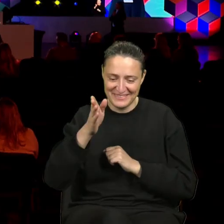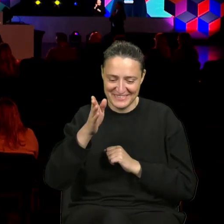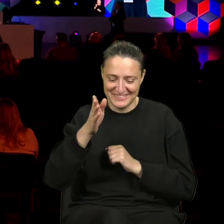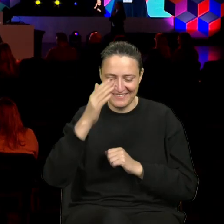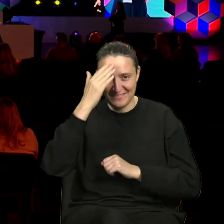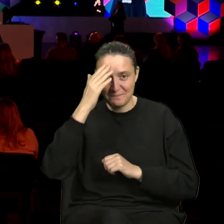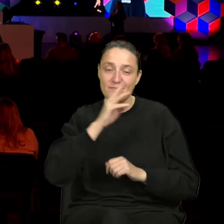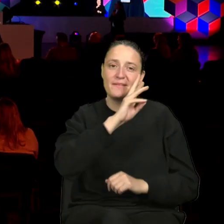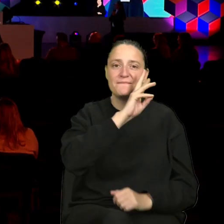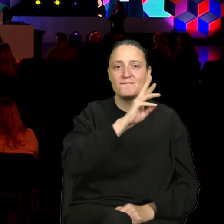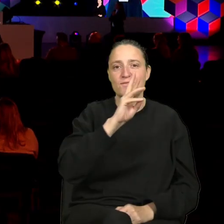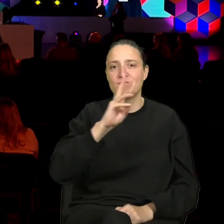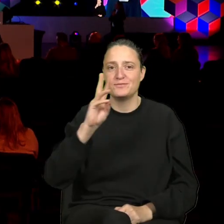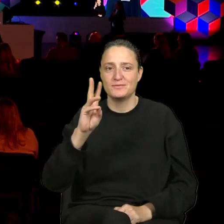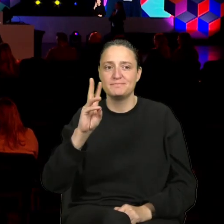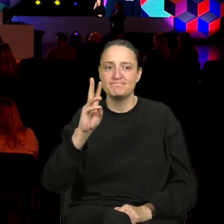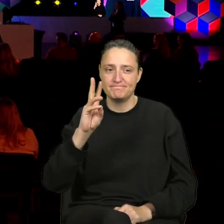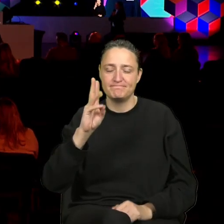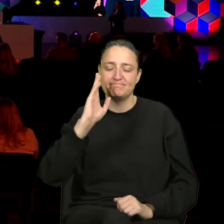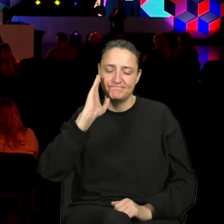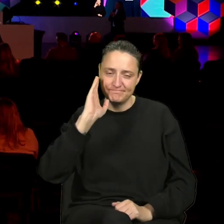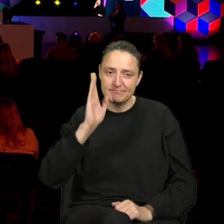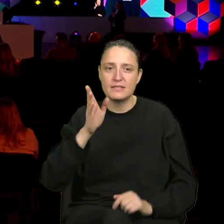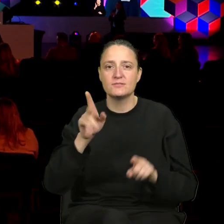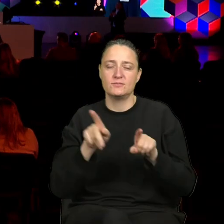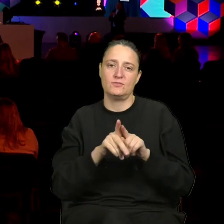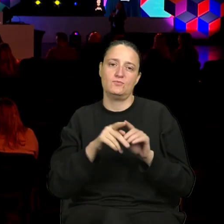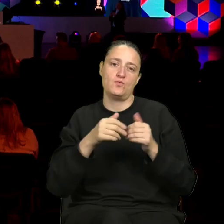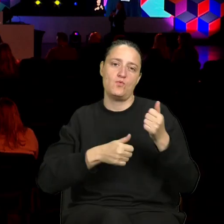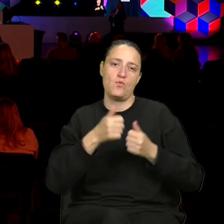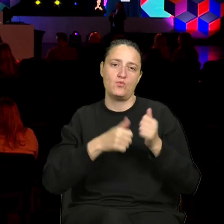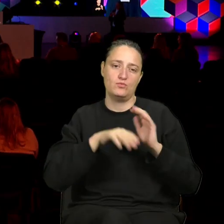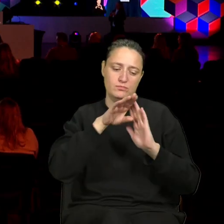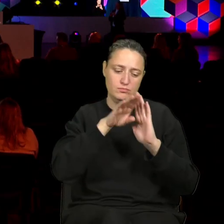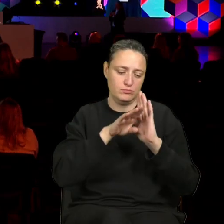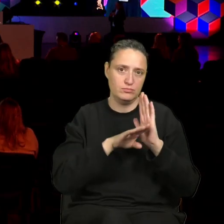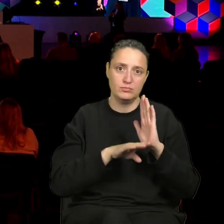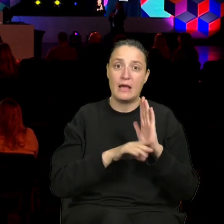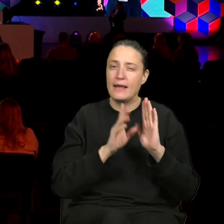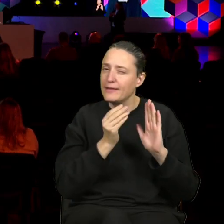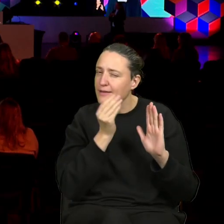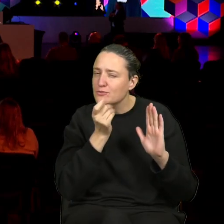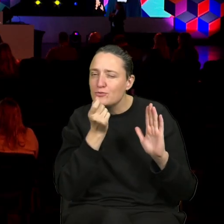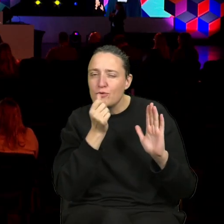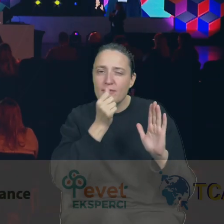Niebawem pojawią się założenia tej kolejnej edycji, ale to wszystko jest jeszcze owiane nutką tajemnicy.